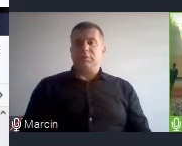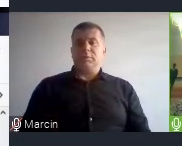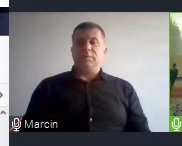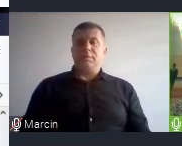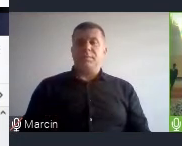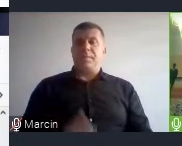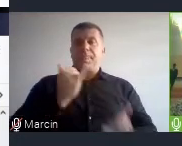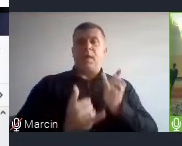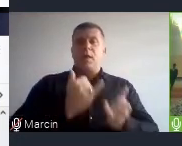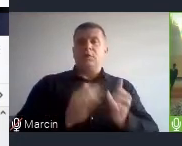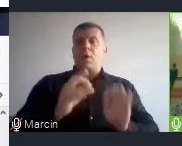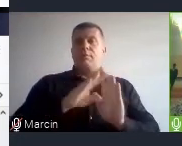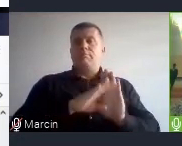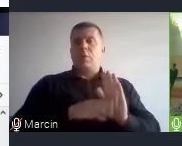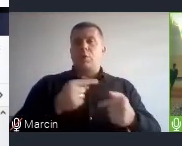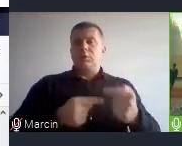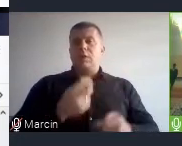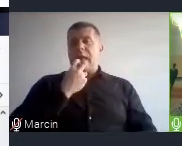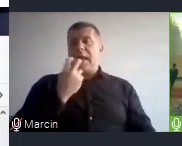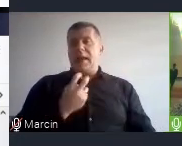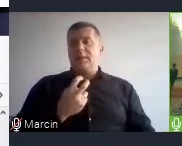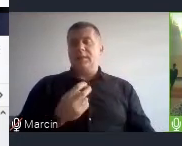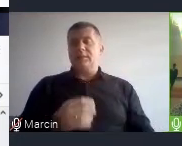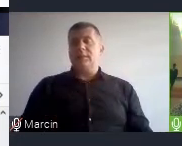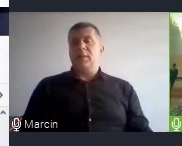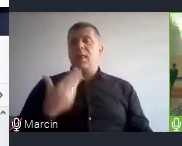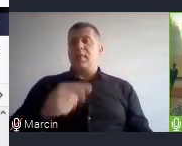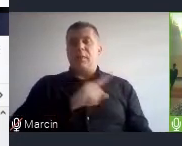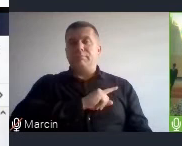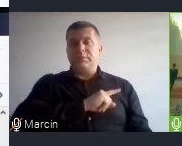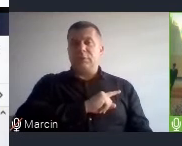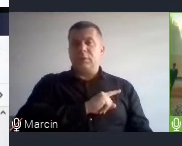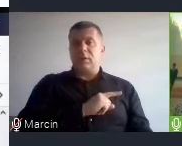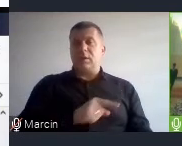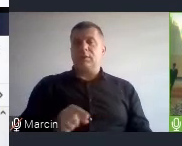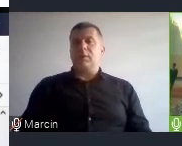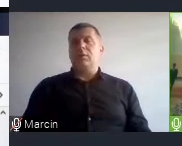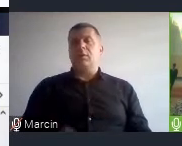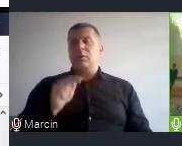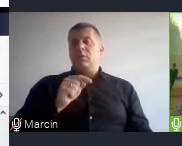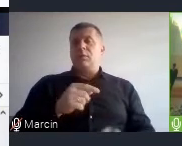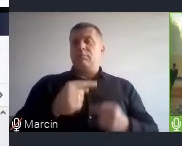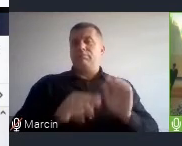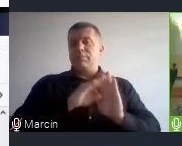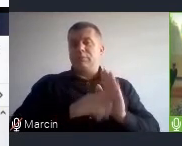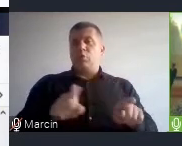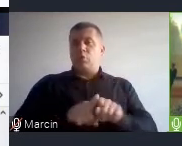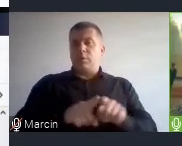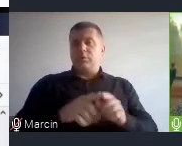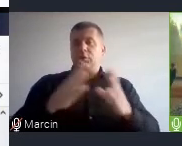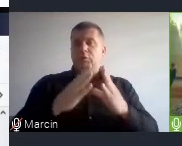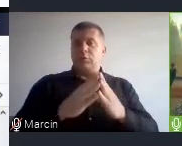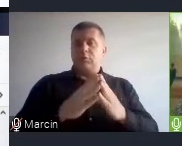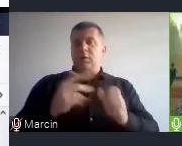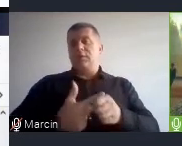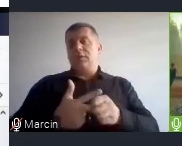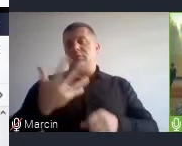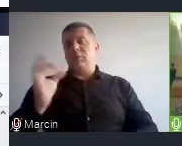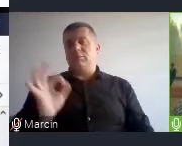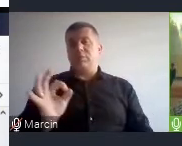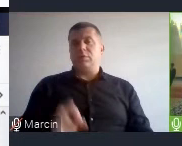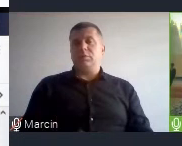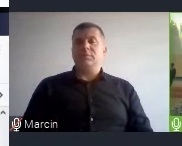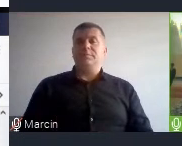Jeśli chodzi o procedurę zamówień elektronicznych i nieprzestrzeganie tych procedur również 10 i 25%.